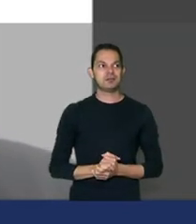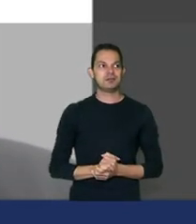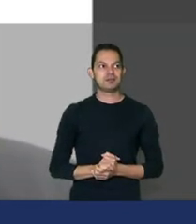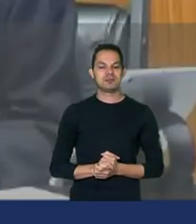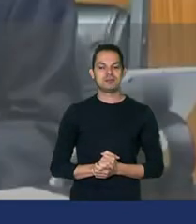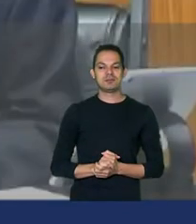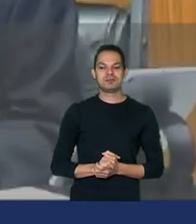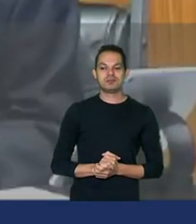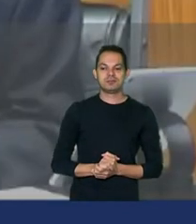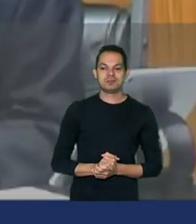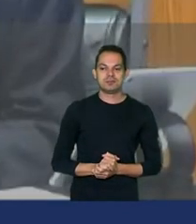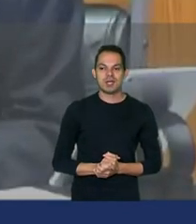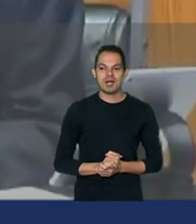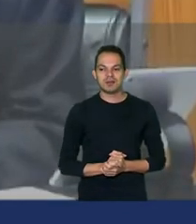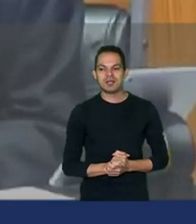QUE ACHAM UM DEBATE SOBRE ESSE TRISTE DRAMA DA...